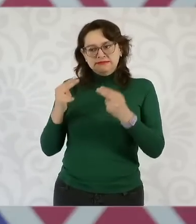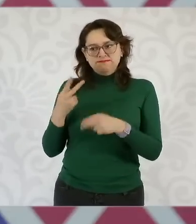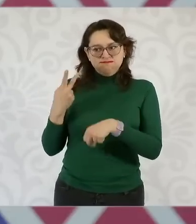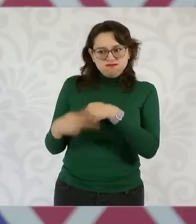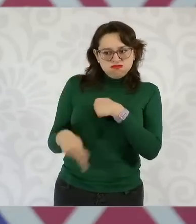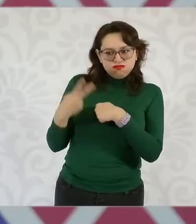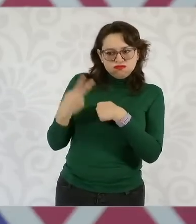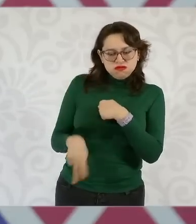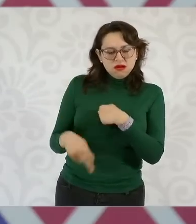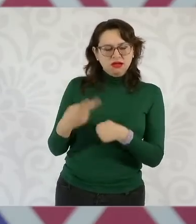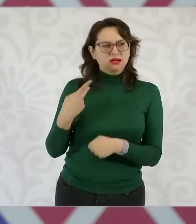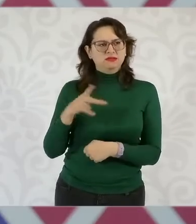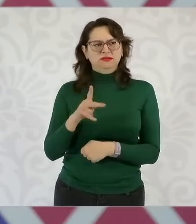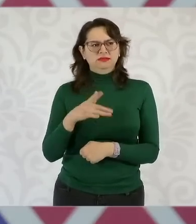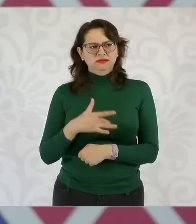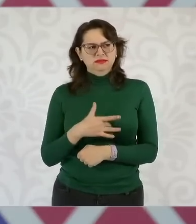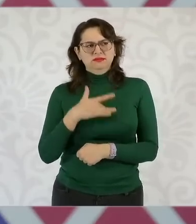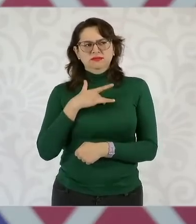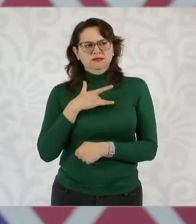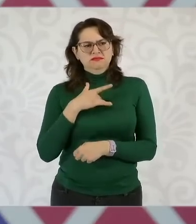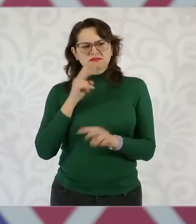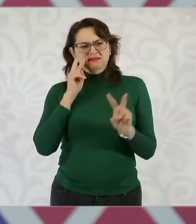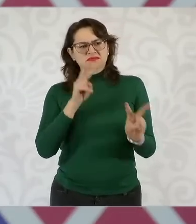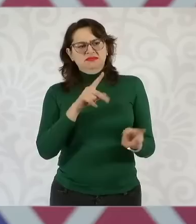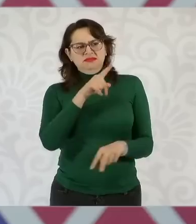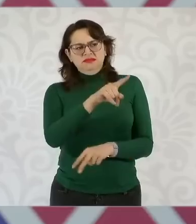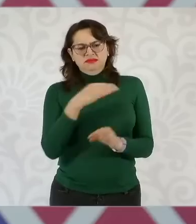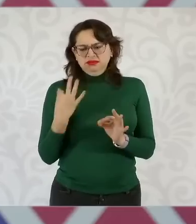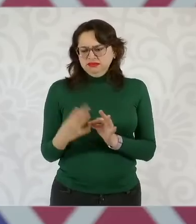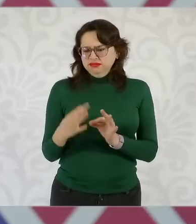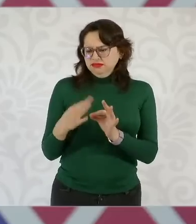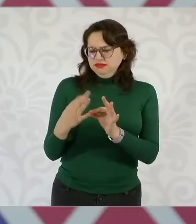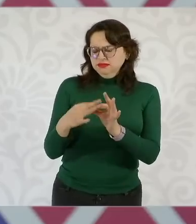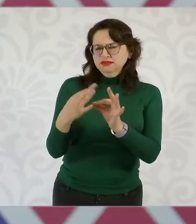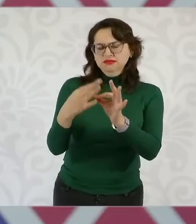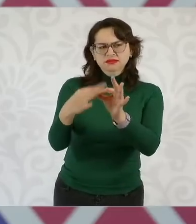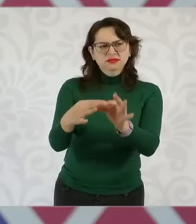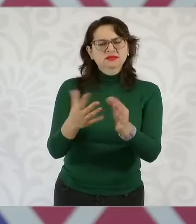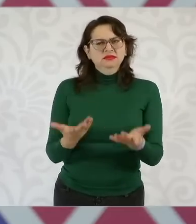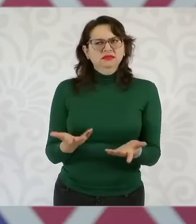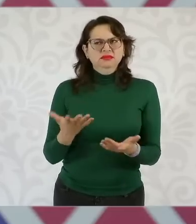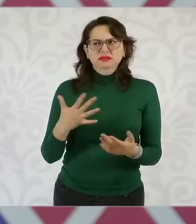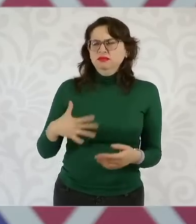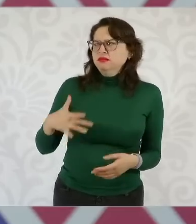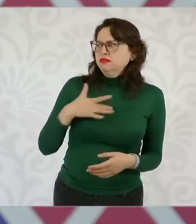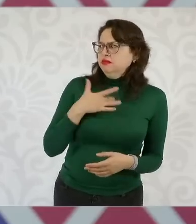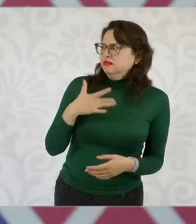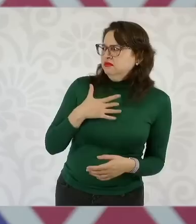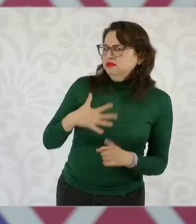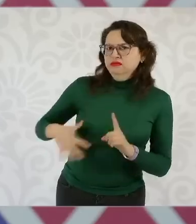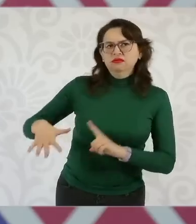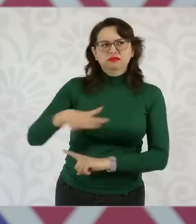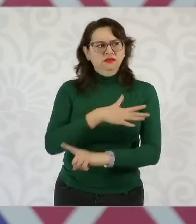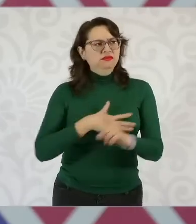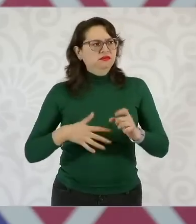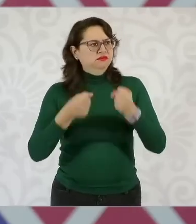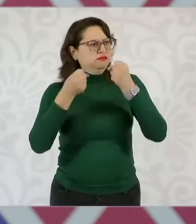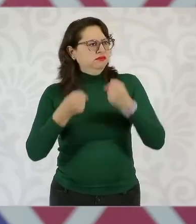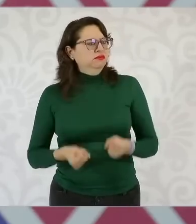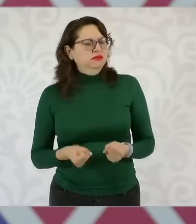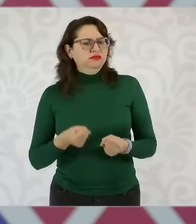que se han estado tomando ahorita mu mu puntuales pues van a brindar mu mucho estabilidad y fruto y